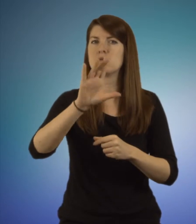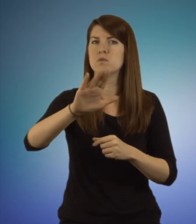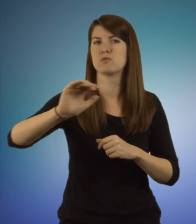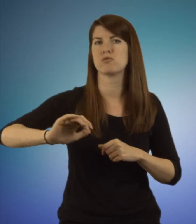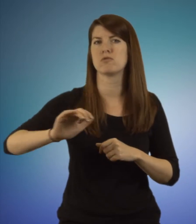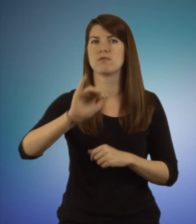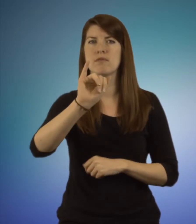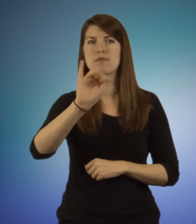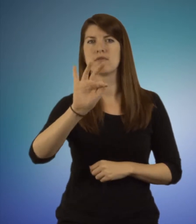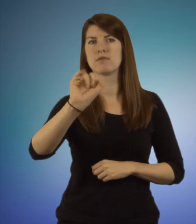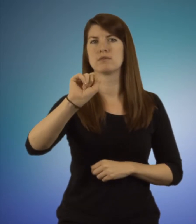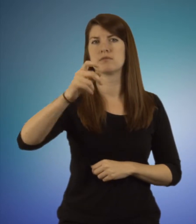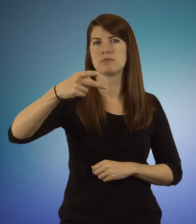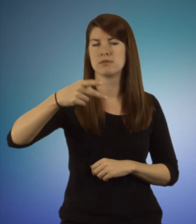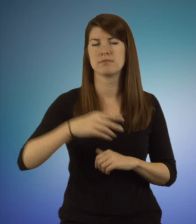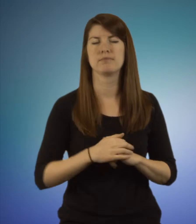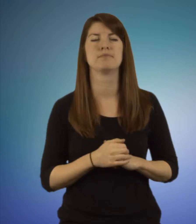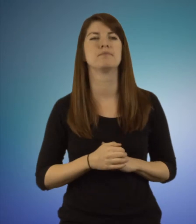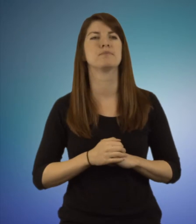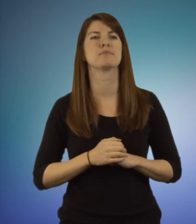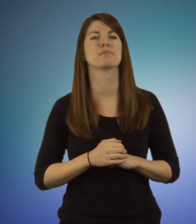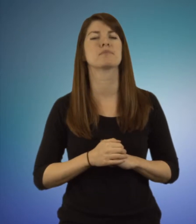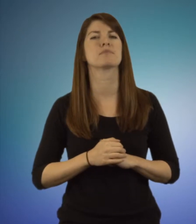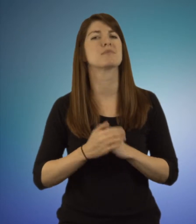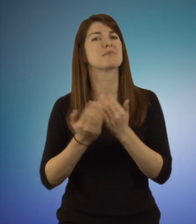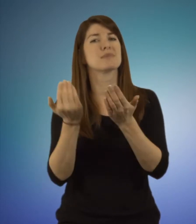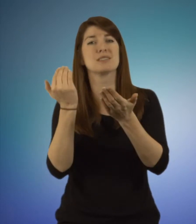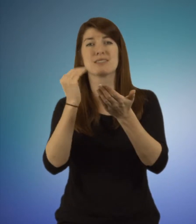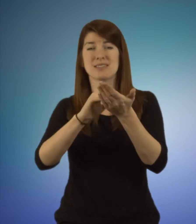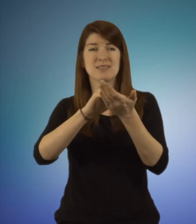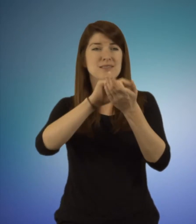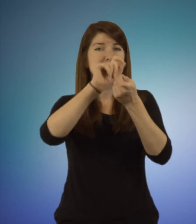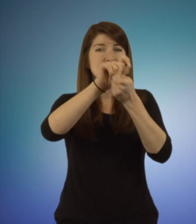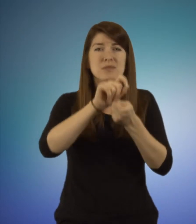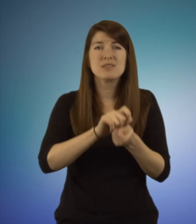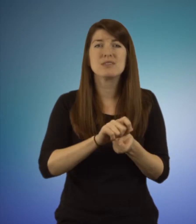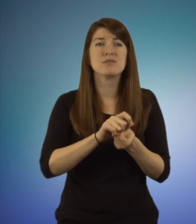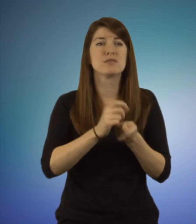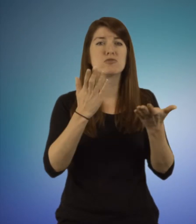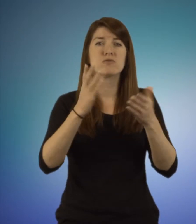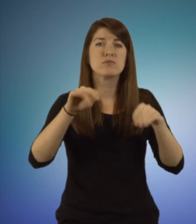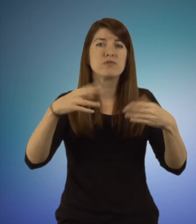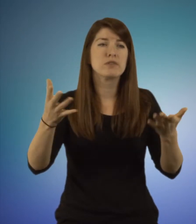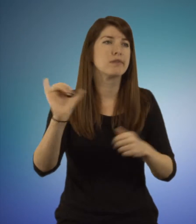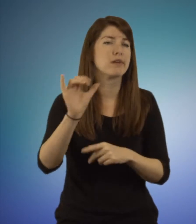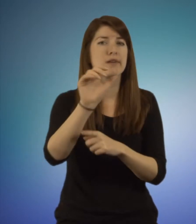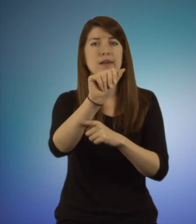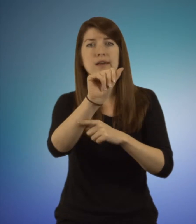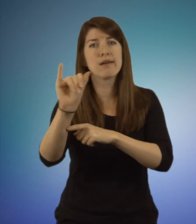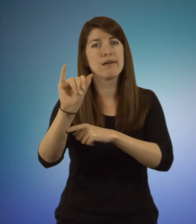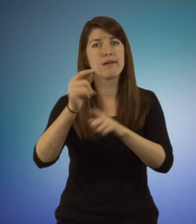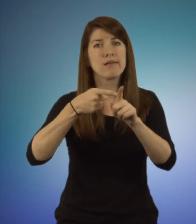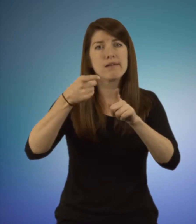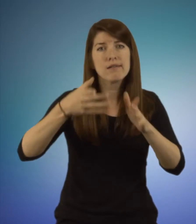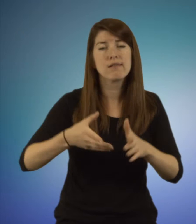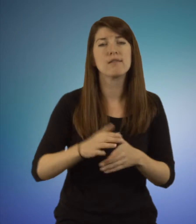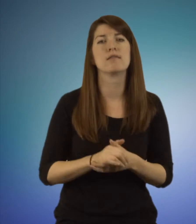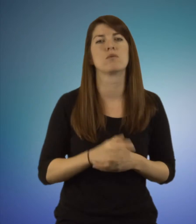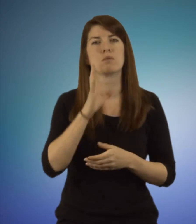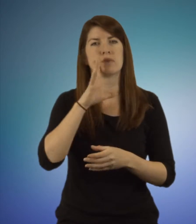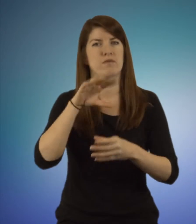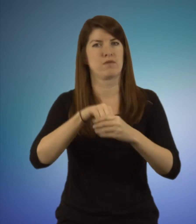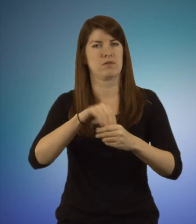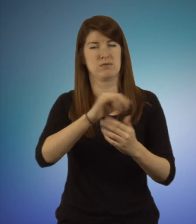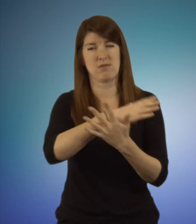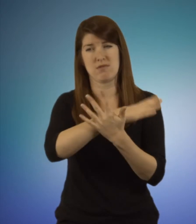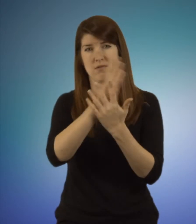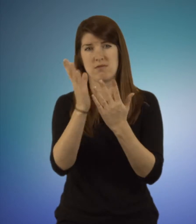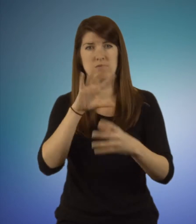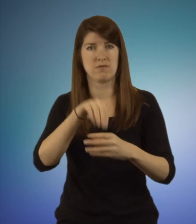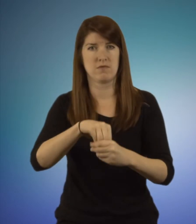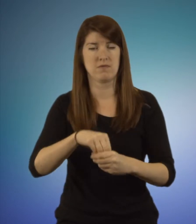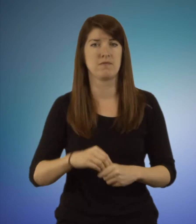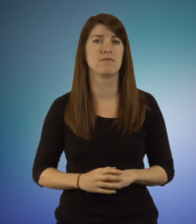Un término común, que es posible que escuche al revisar el proceso de IFSP, es lo que llamamos